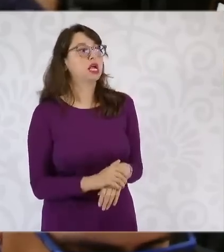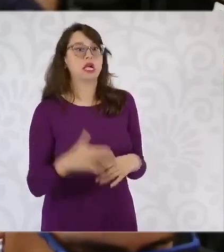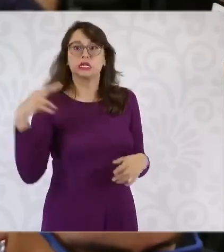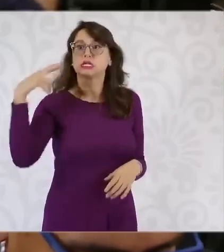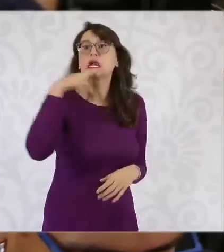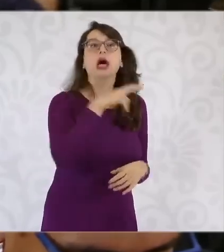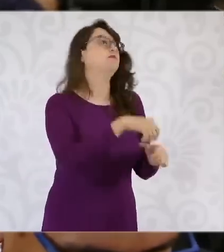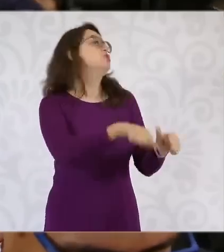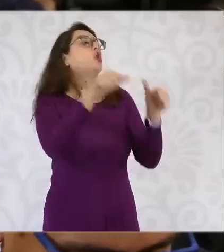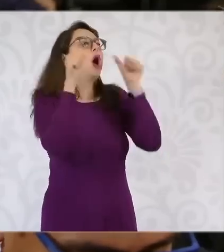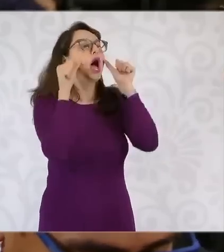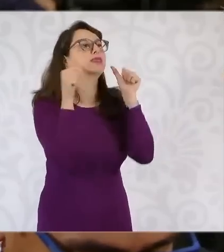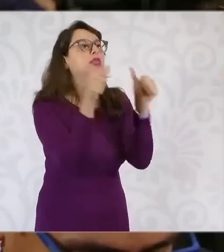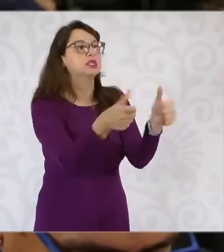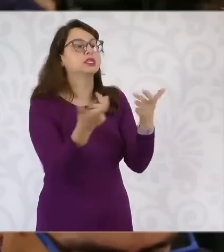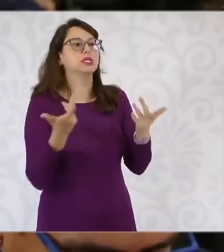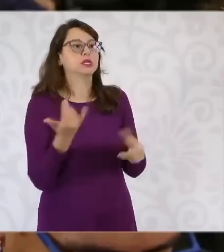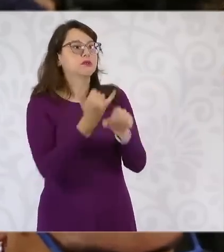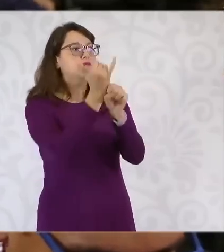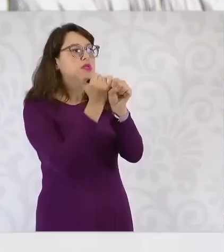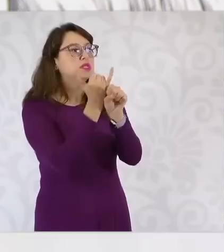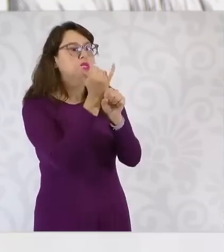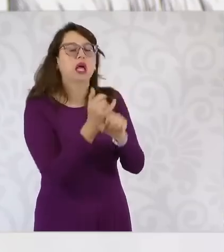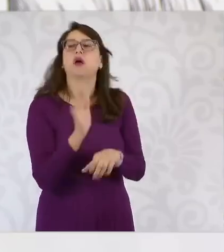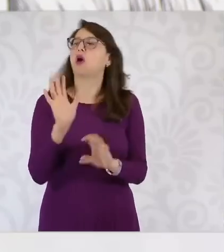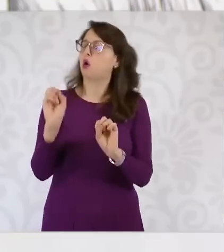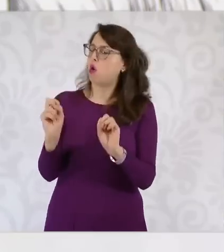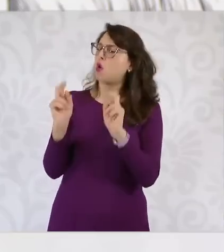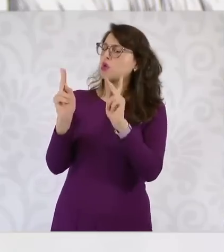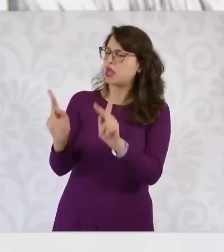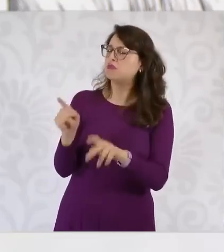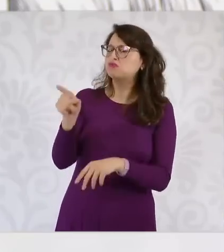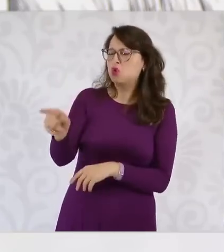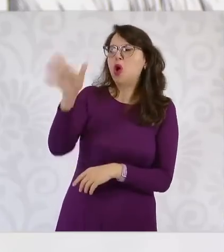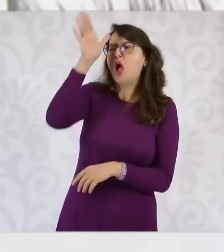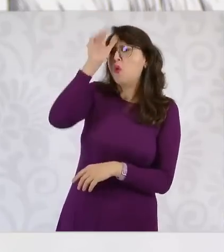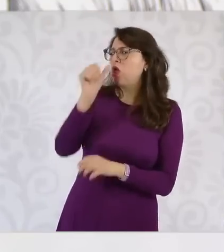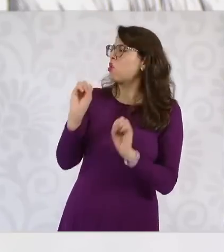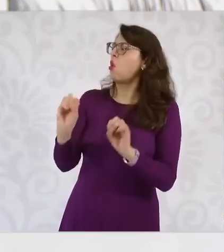también para decir vamos a investigar está de acuerdo si no también no hay problema pero pero